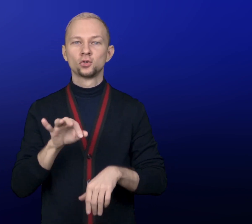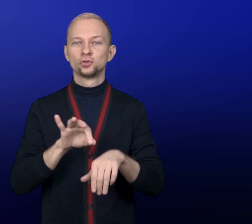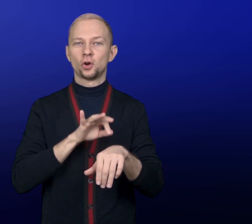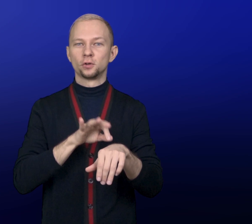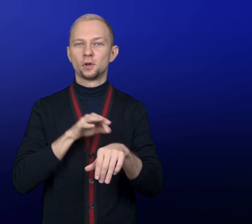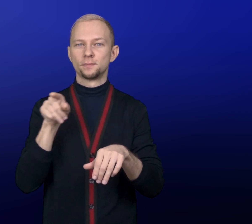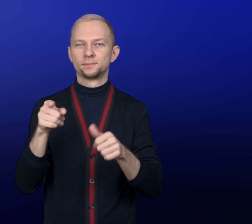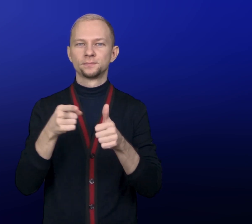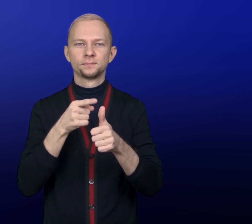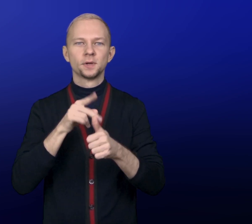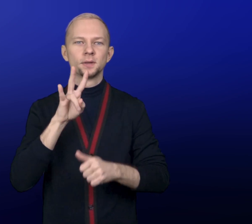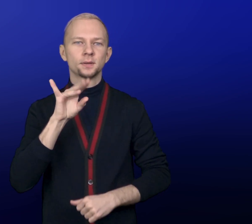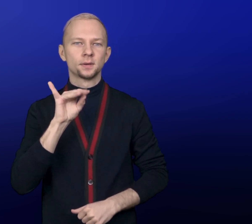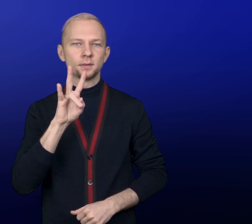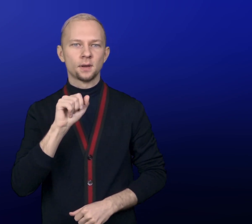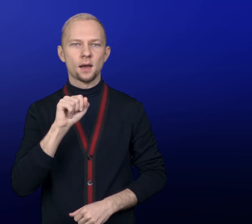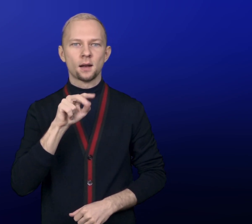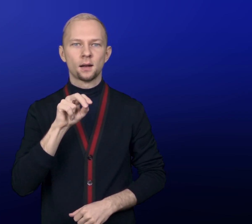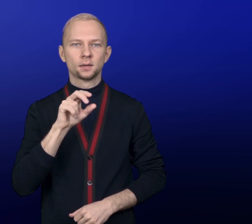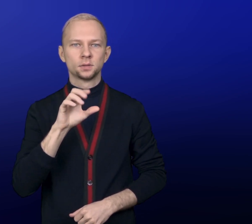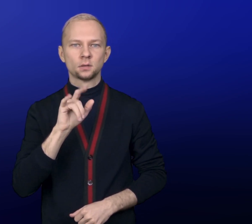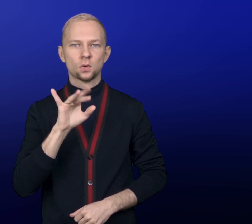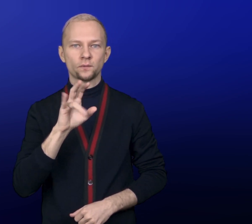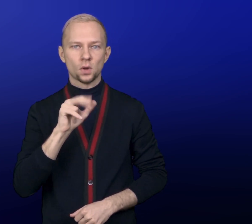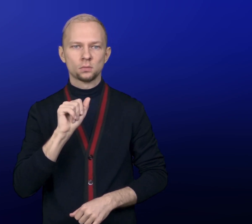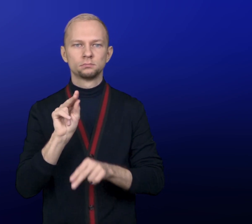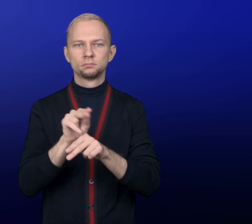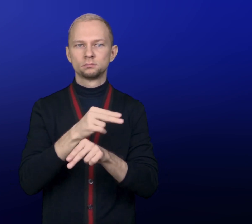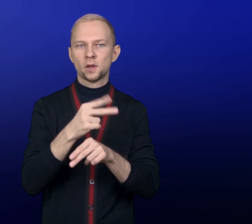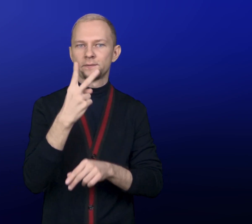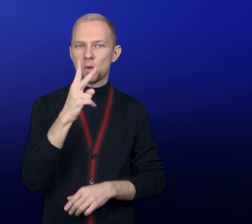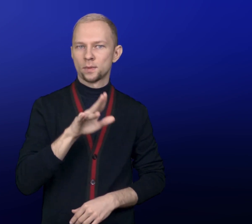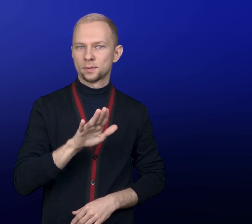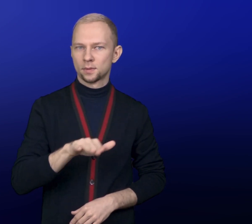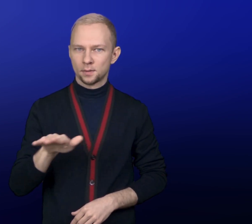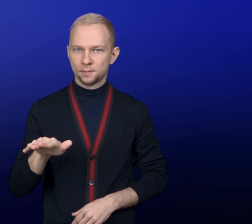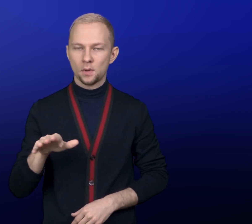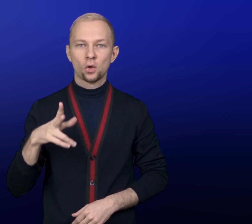С женой Ниной Александровной воспитал двух детей.